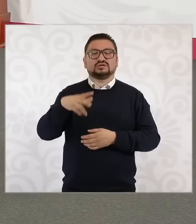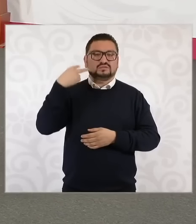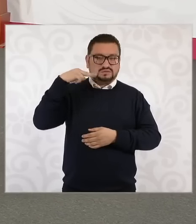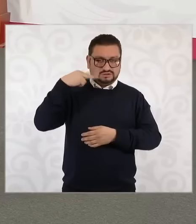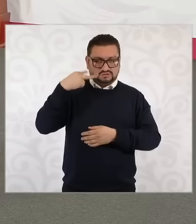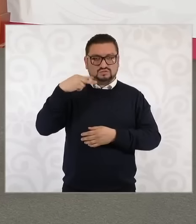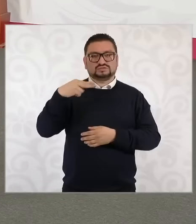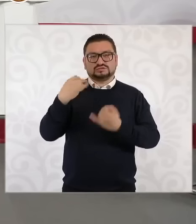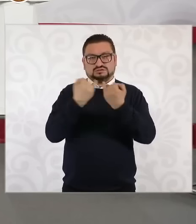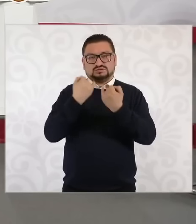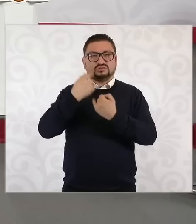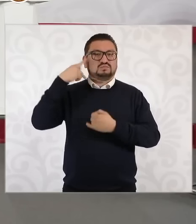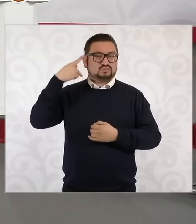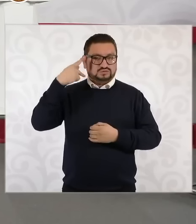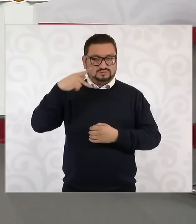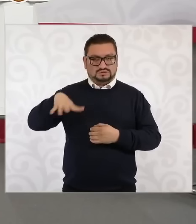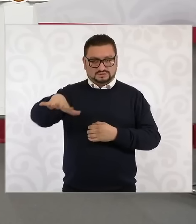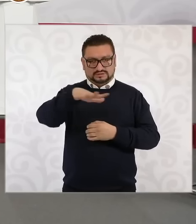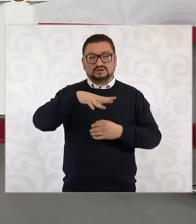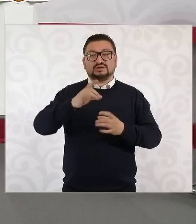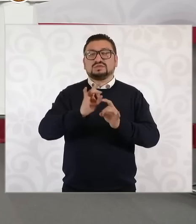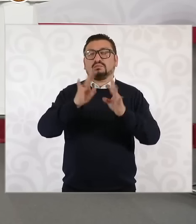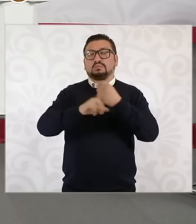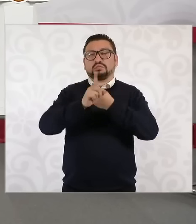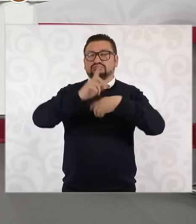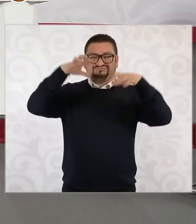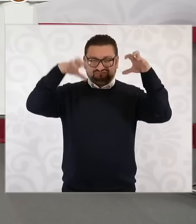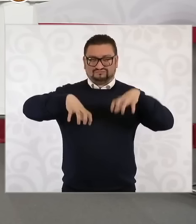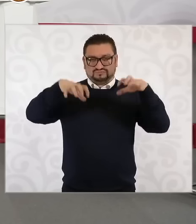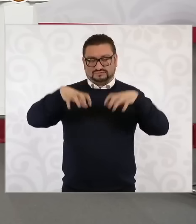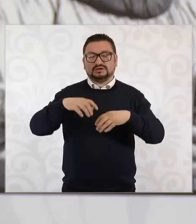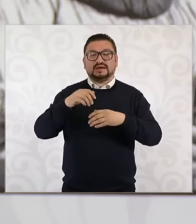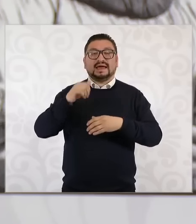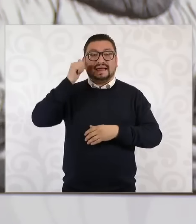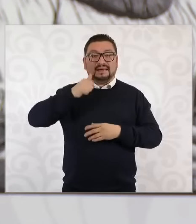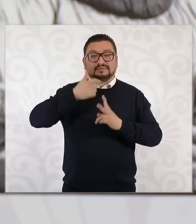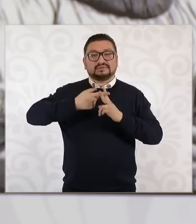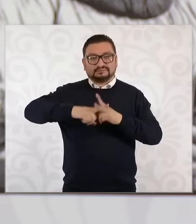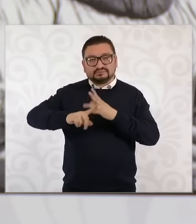y esta zona de Puebla que también fue afectada. En abril inicia ya la reconstrucción de todos los